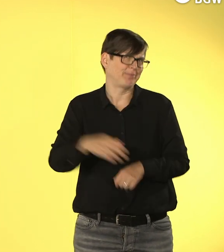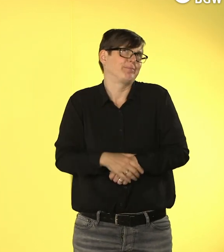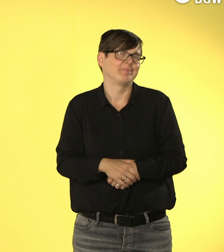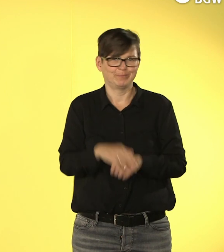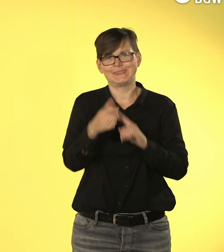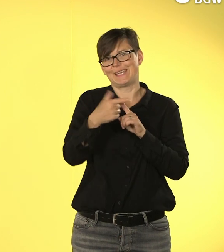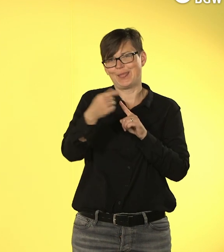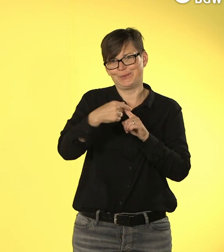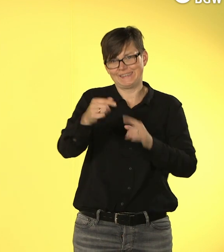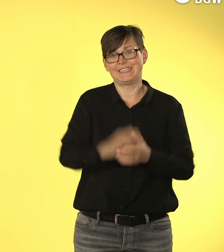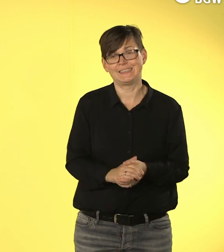Ich habe auch Migrationshintergrund.